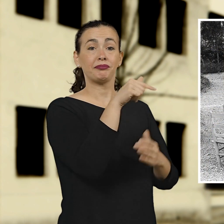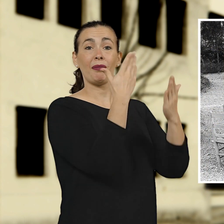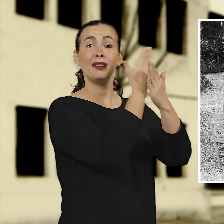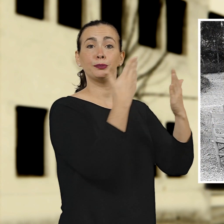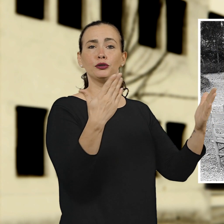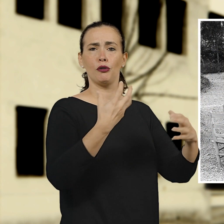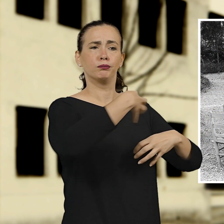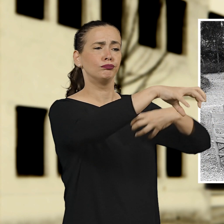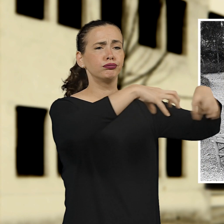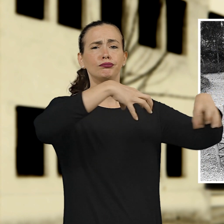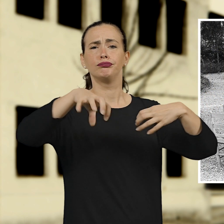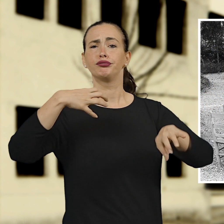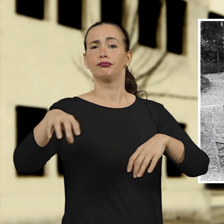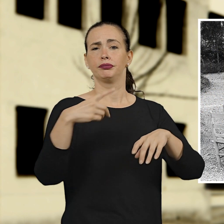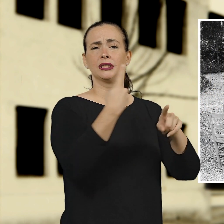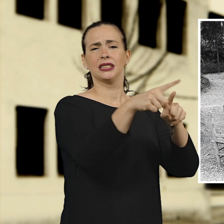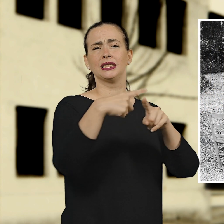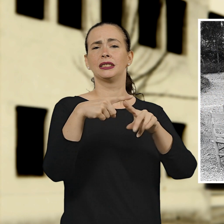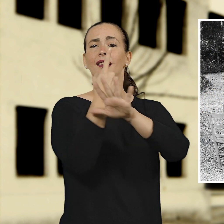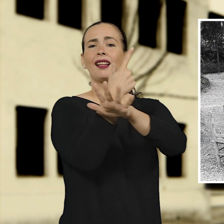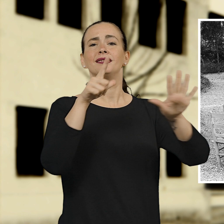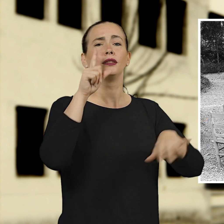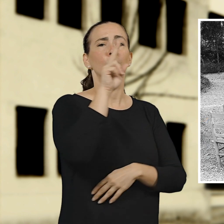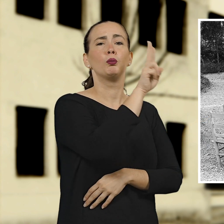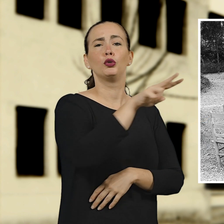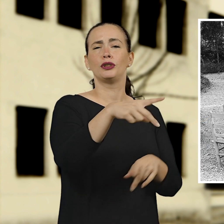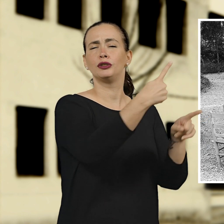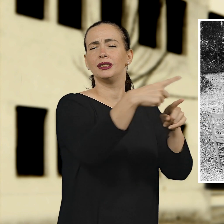Es tracta d’una exposició repartida en 17 museus de la demarcació de Barcelona